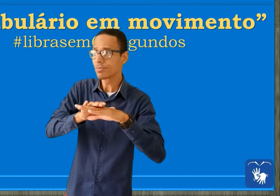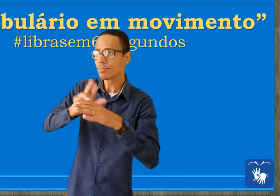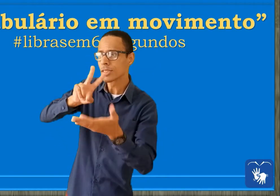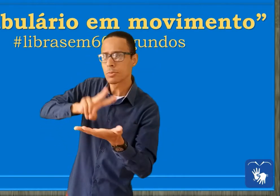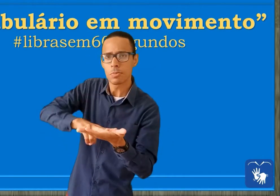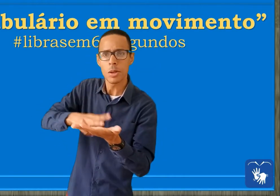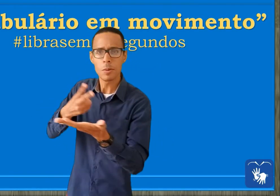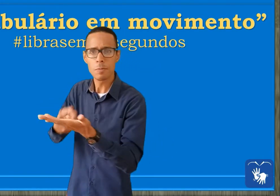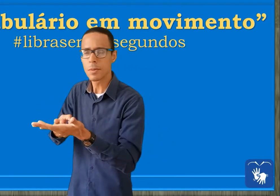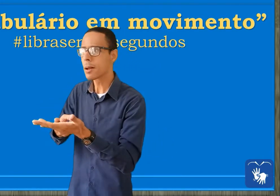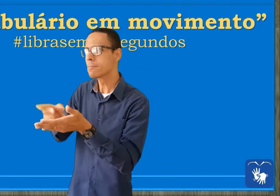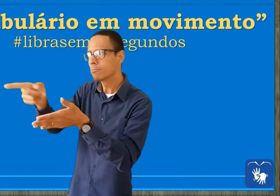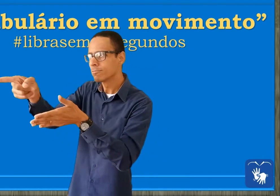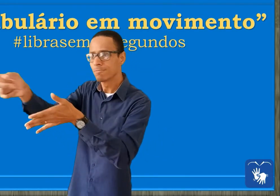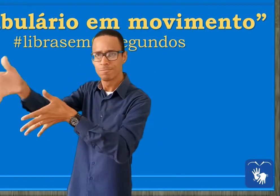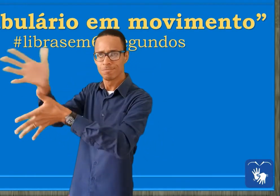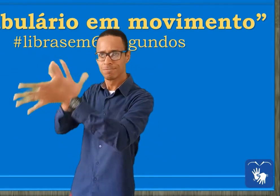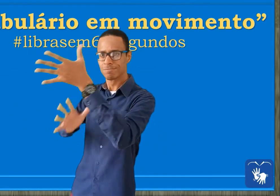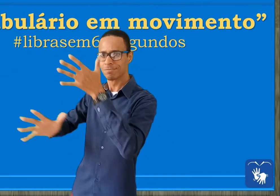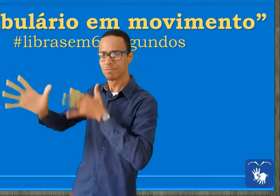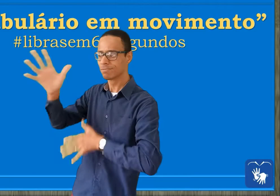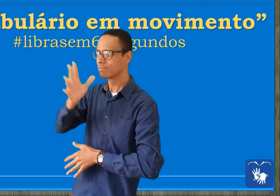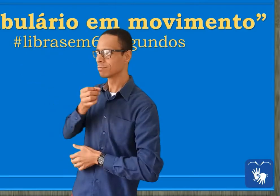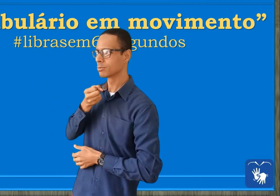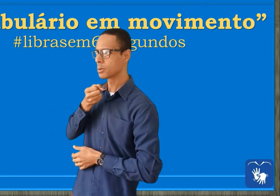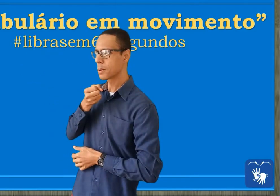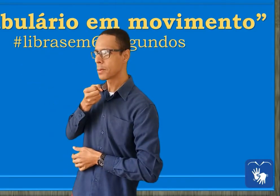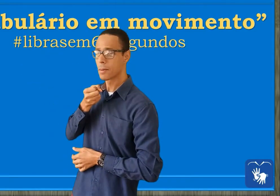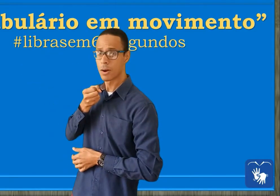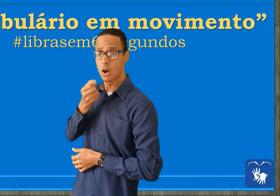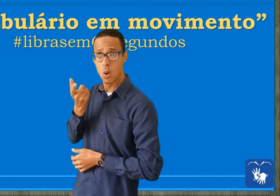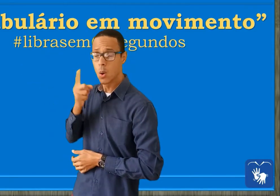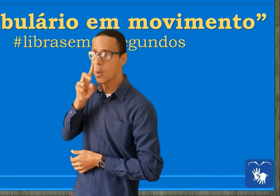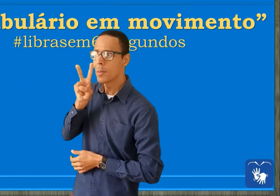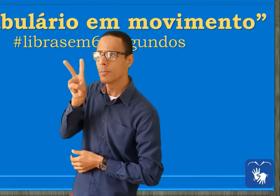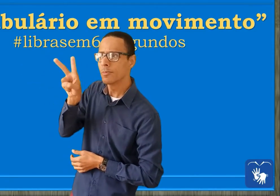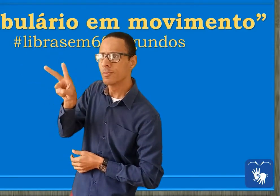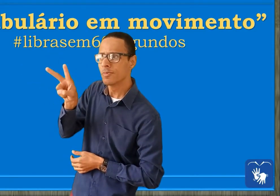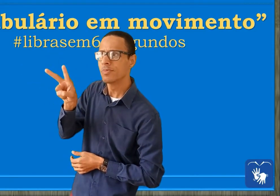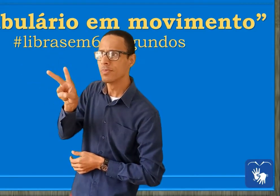Quando for realizar a tradução direta ou registrar a escrita do